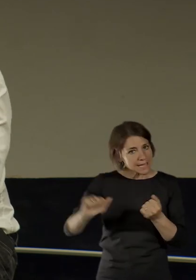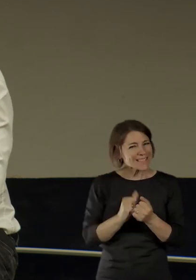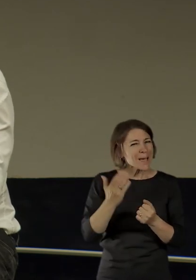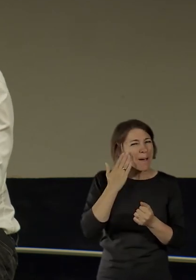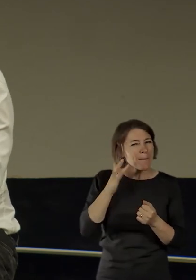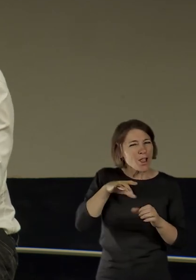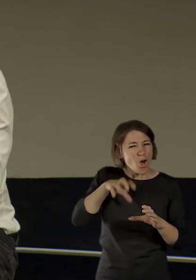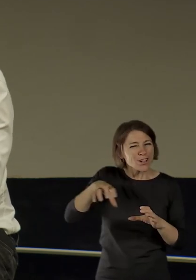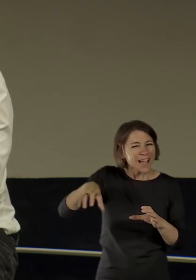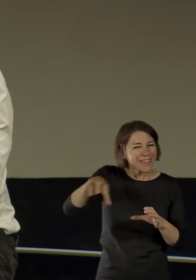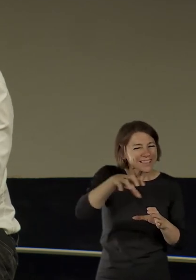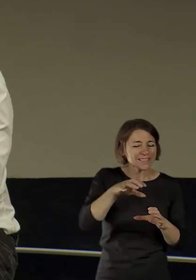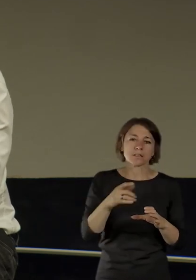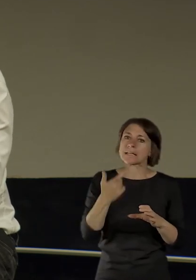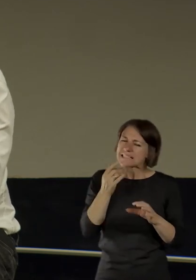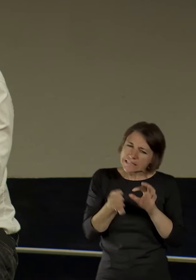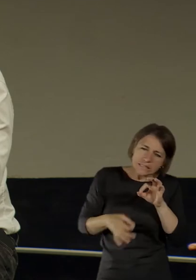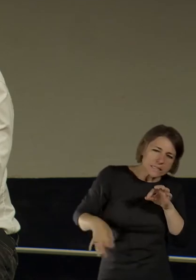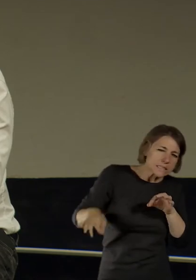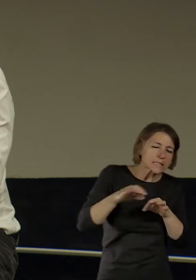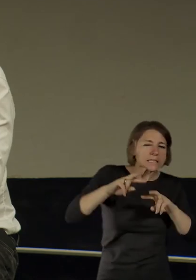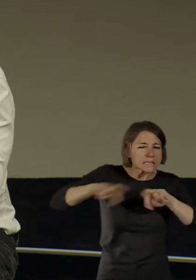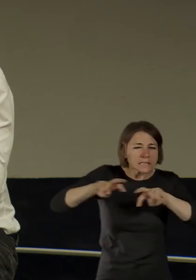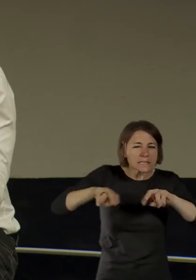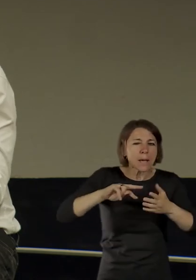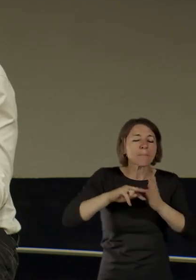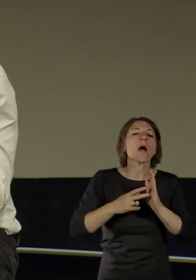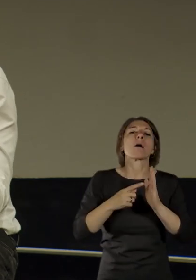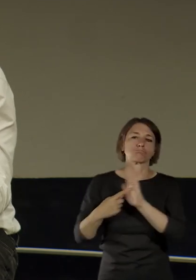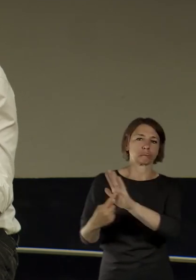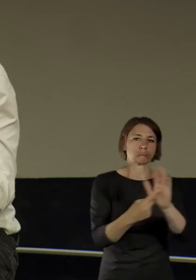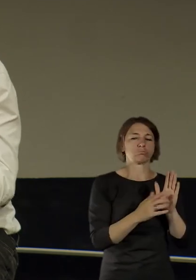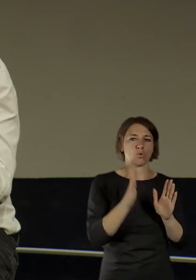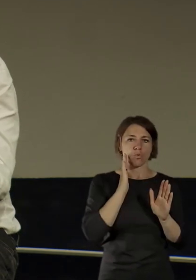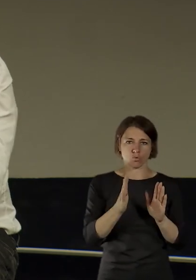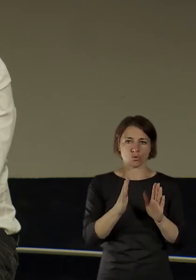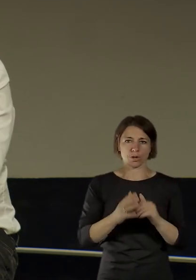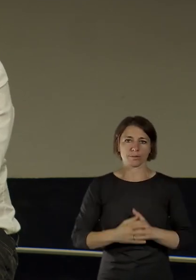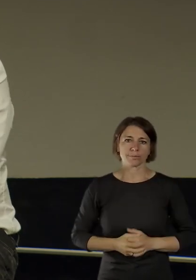aby měly podrobnější regulační plán, představeny. A tím by se